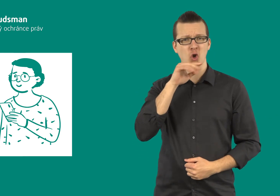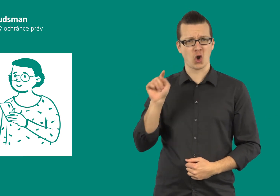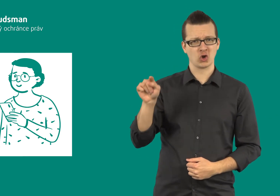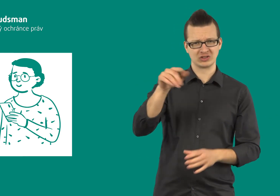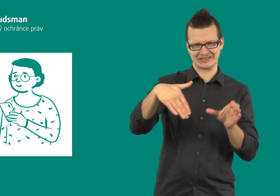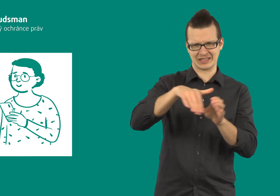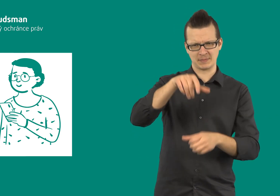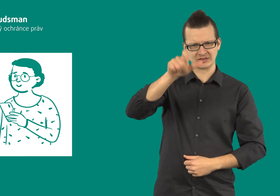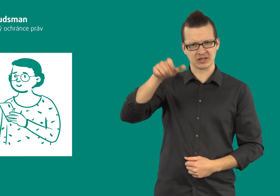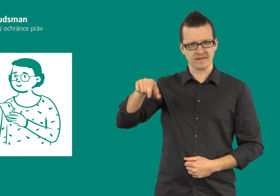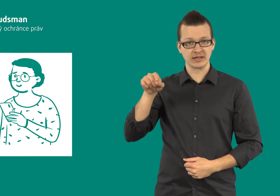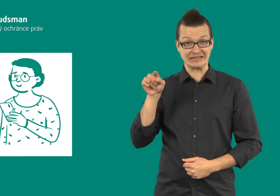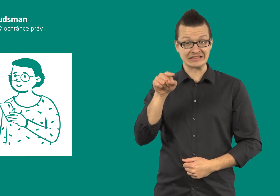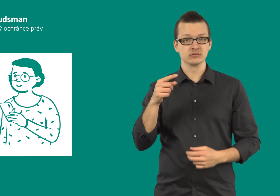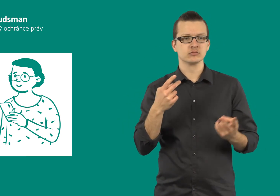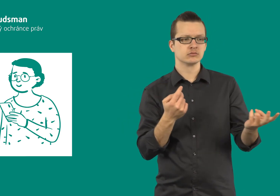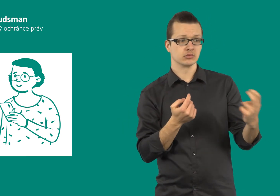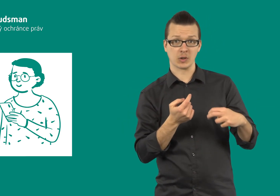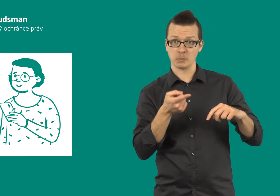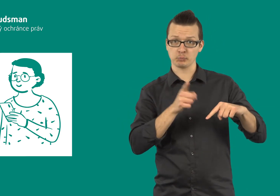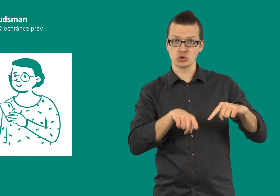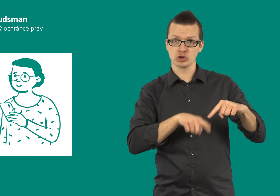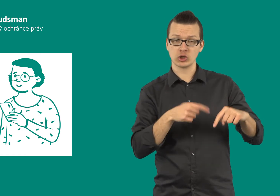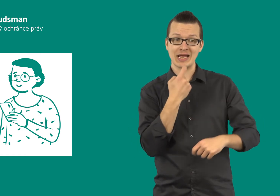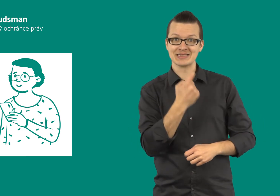Řada zaměstnavatelů není na jejich přijímaní příliš připravena.